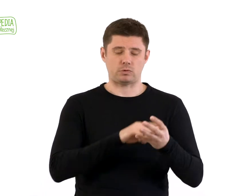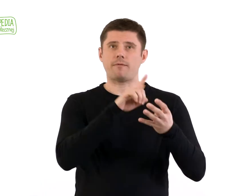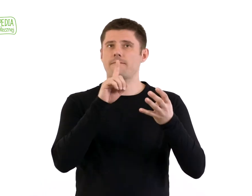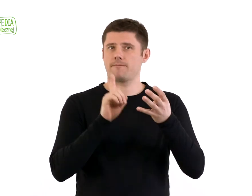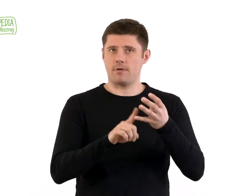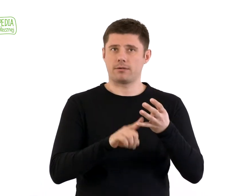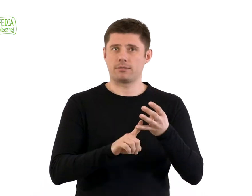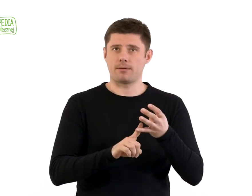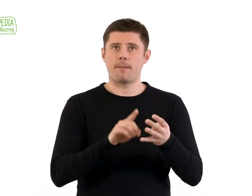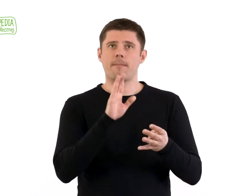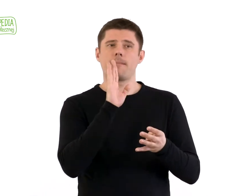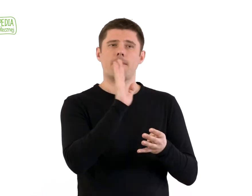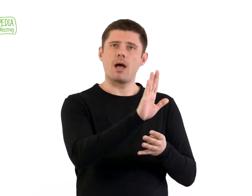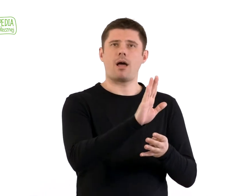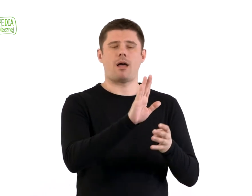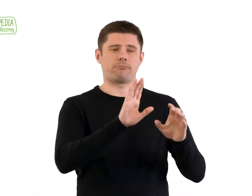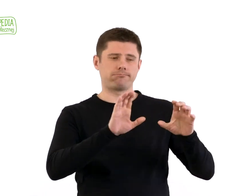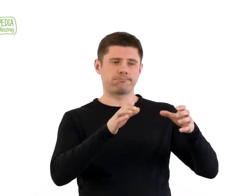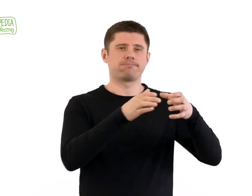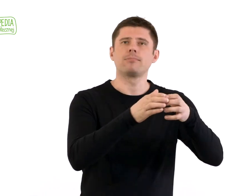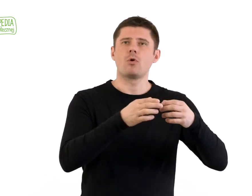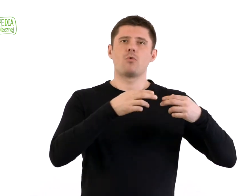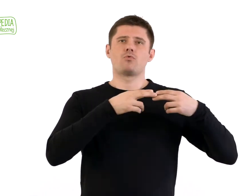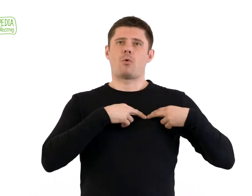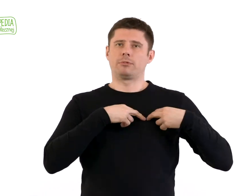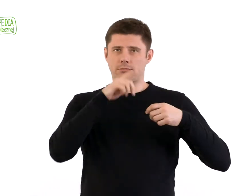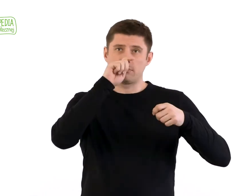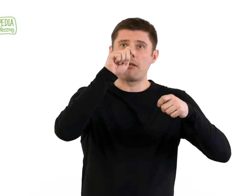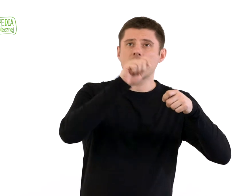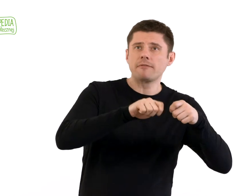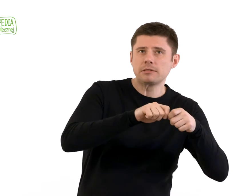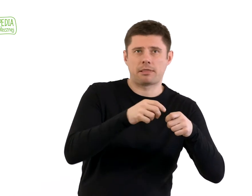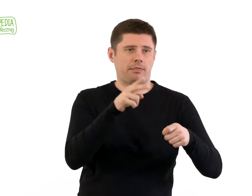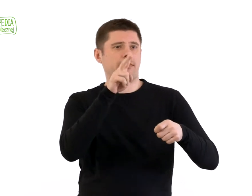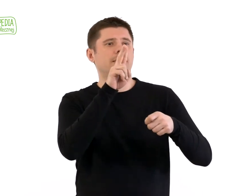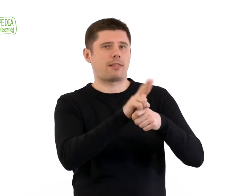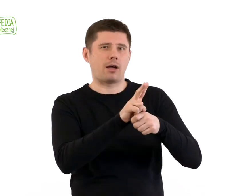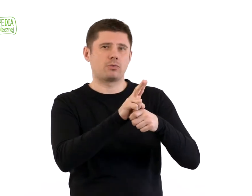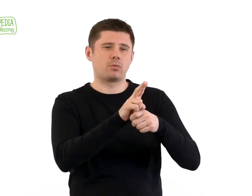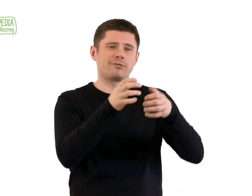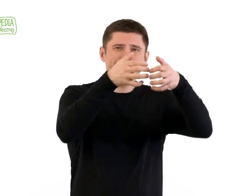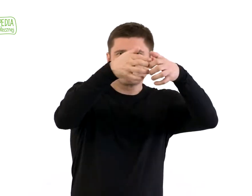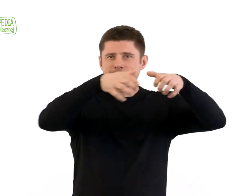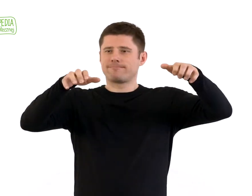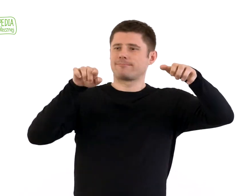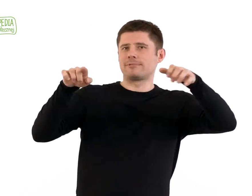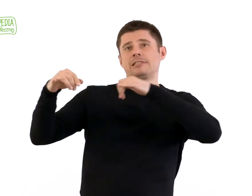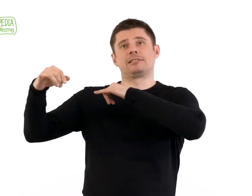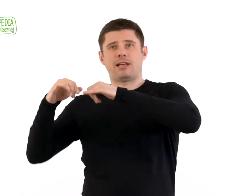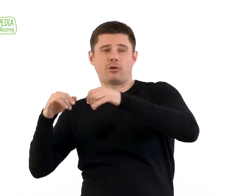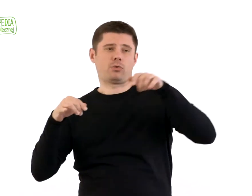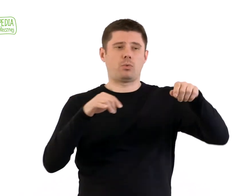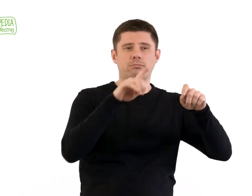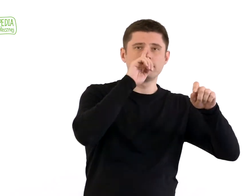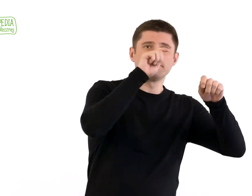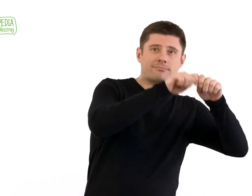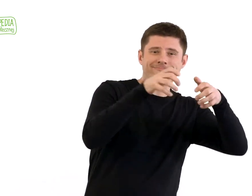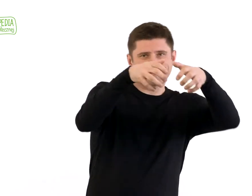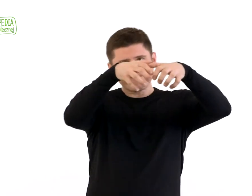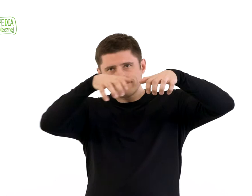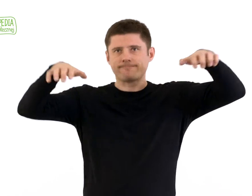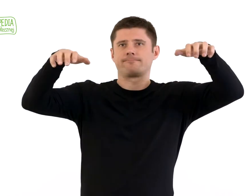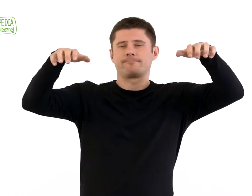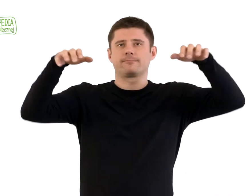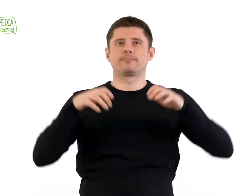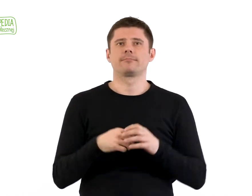posiada statutowy organ kontroli niezależny od zarządu;